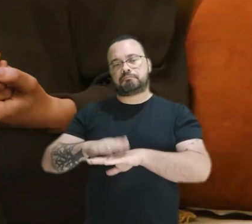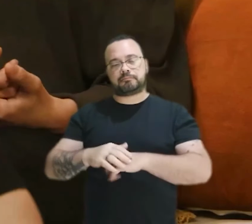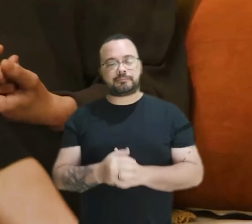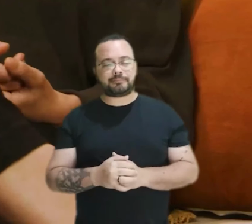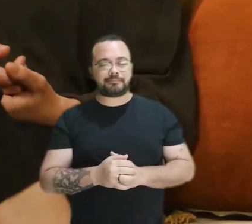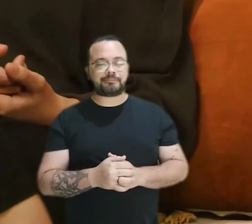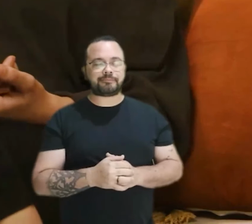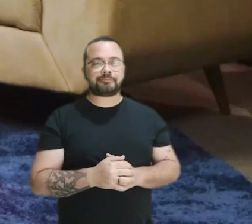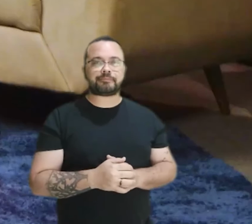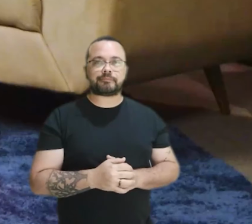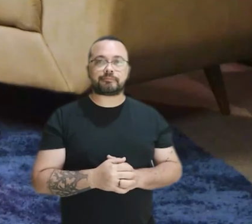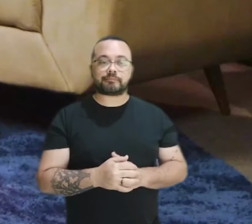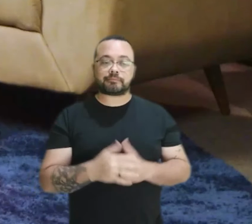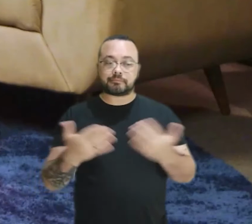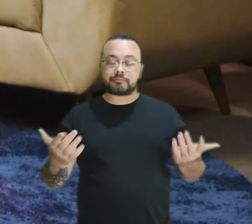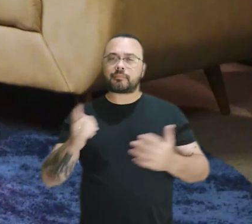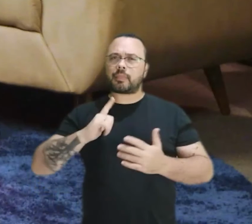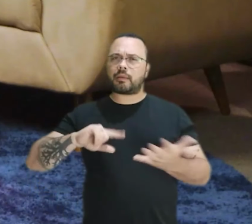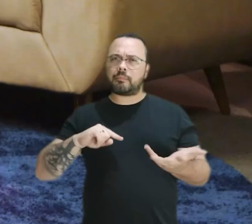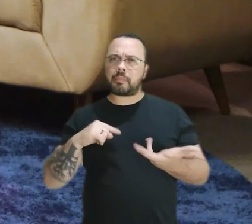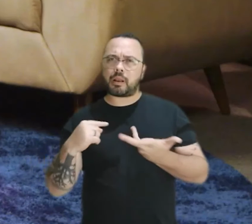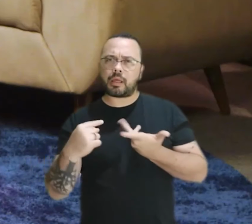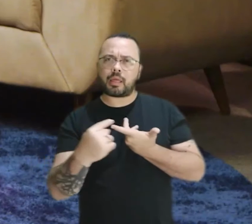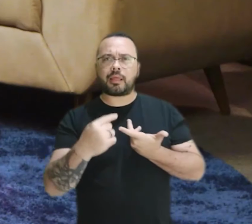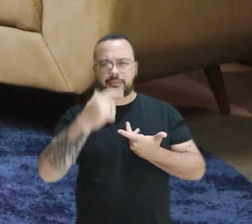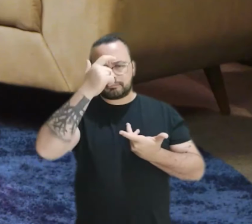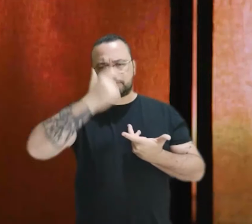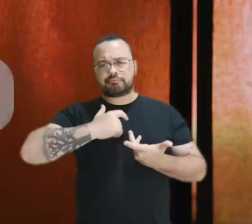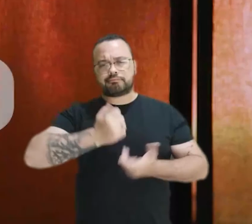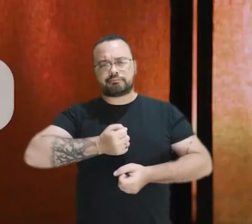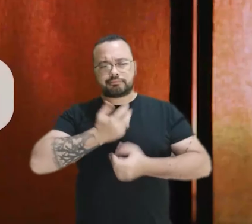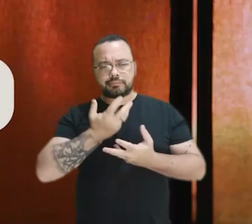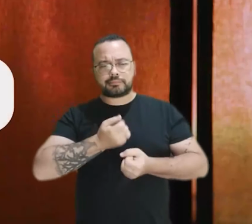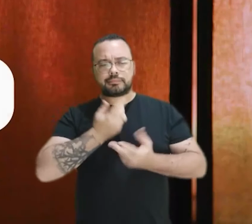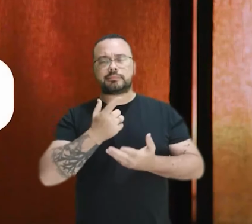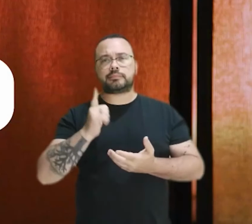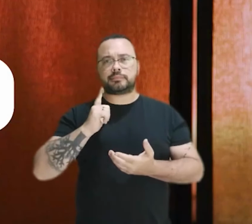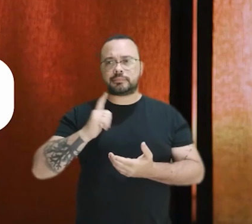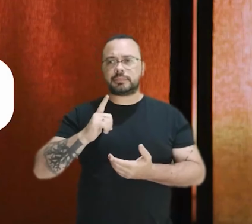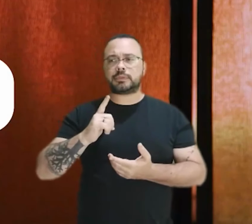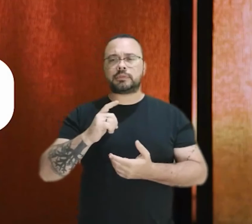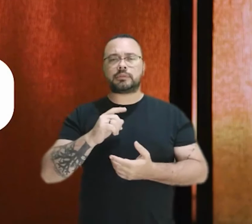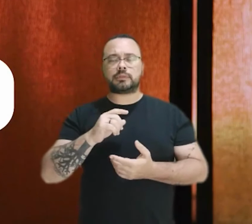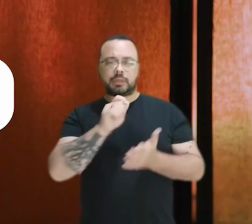É. São as várias facetas de um poeta, tem o poeta que é o da palavra, tem o poeta que é da escrita,